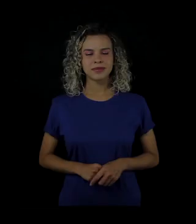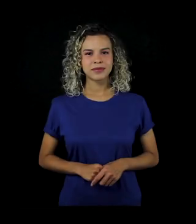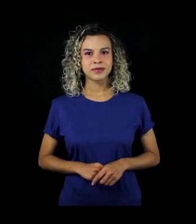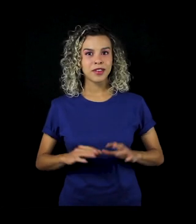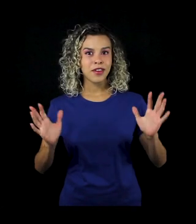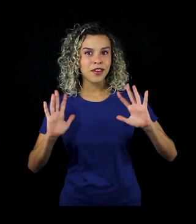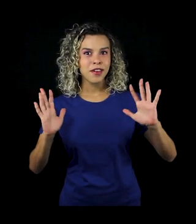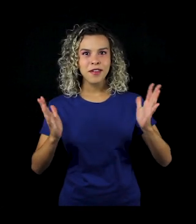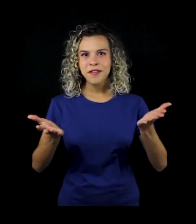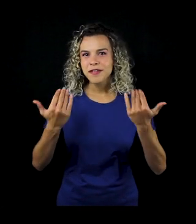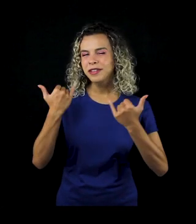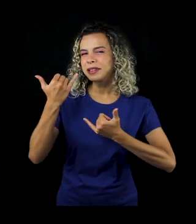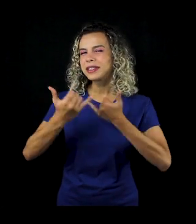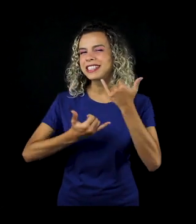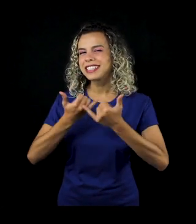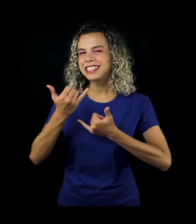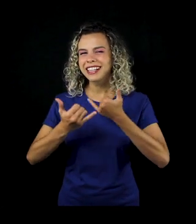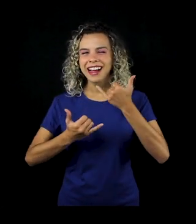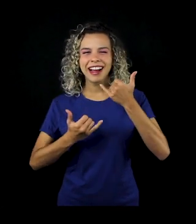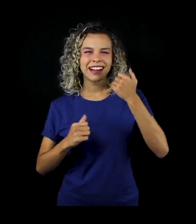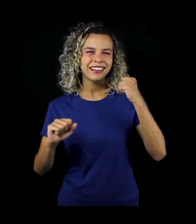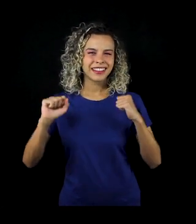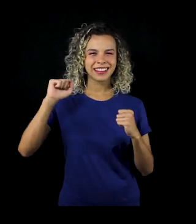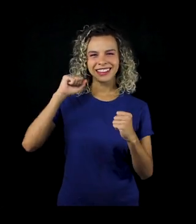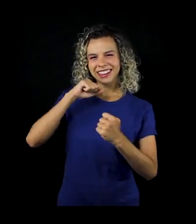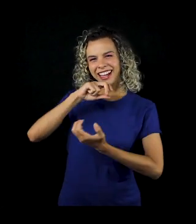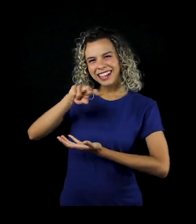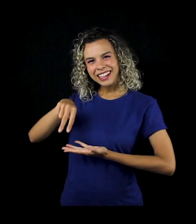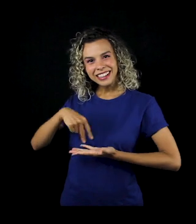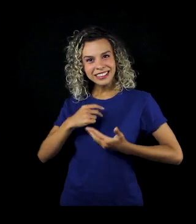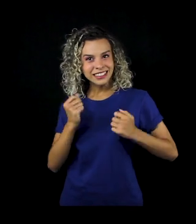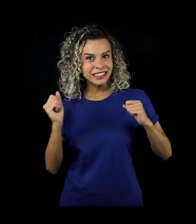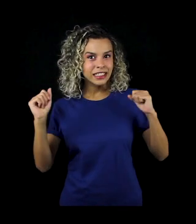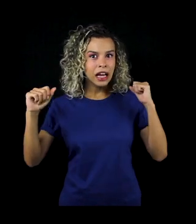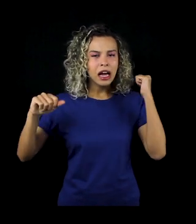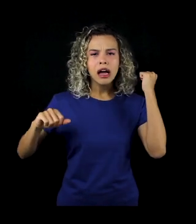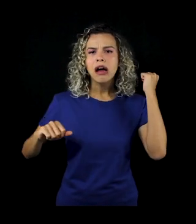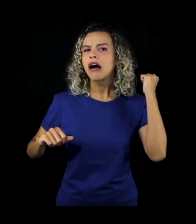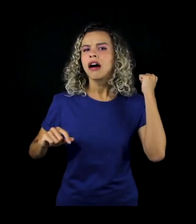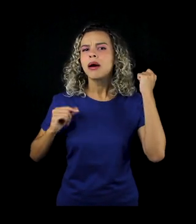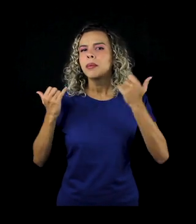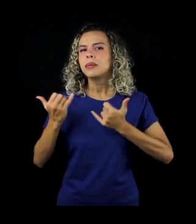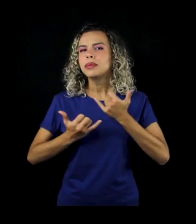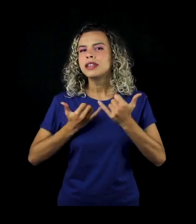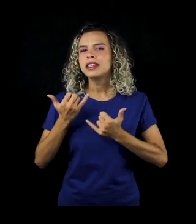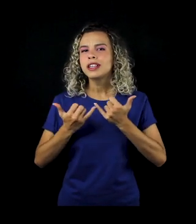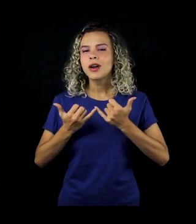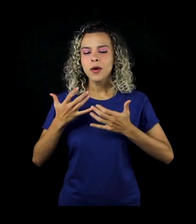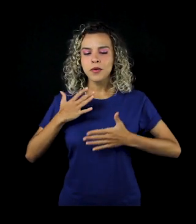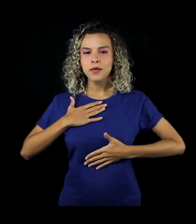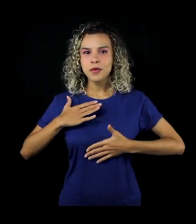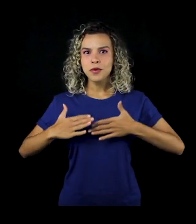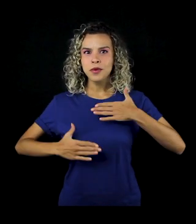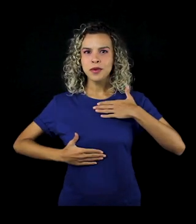Vamos brincar e dançar hoje com a brincadeira Corpo, Estrela da Terra.